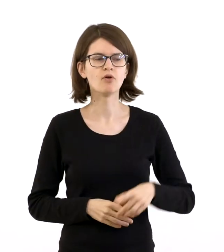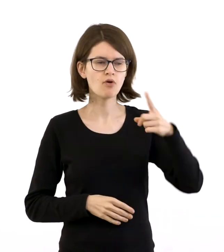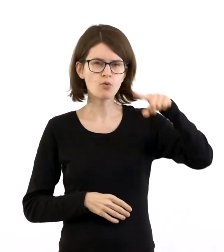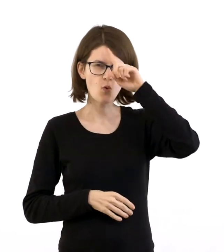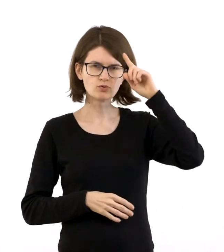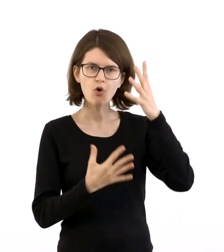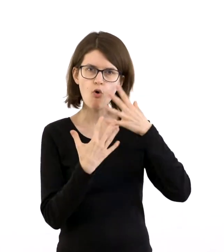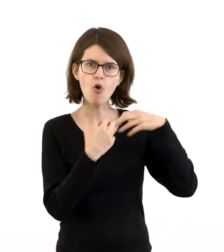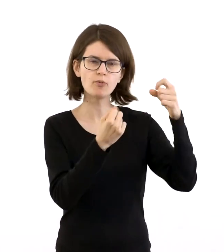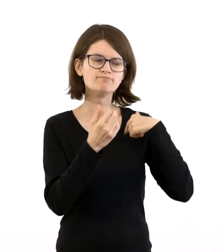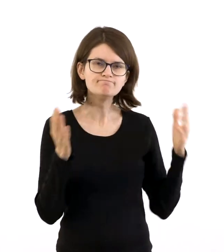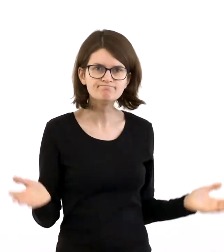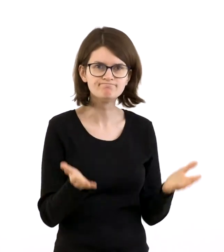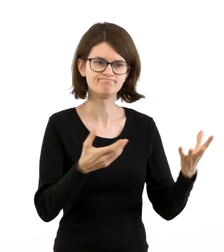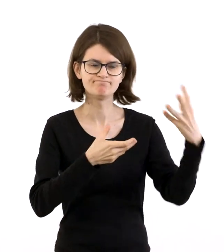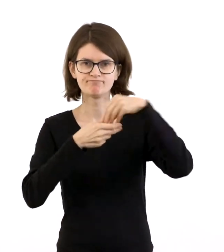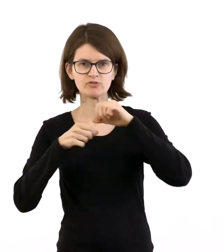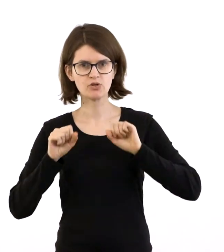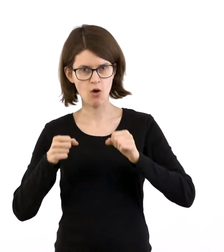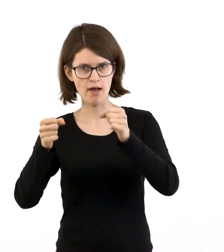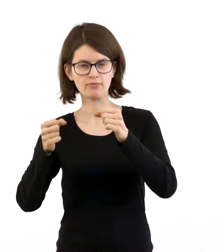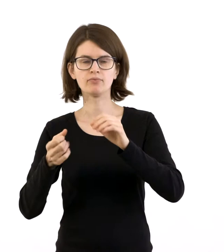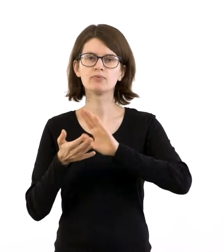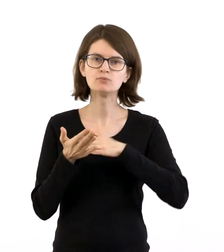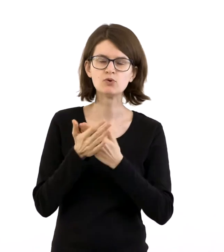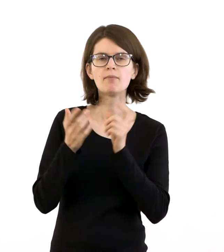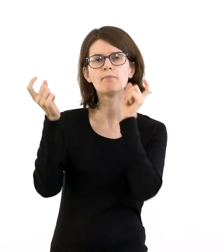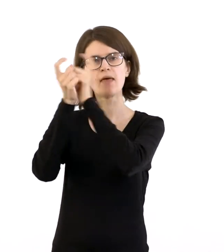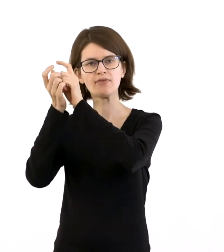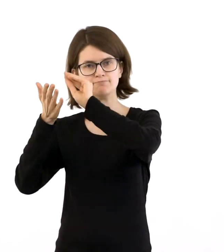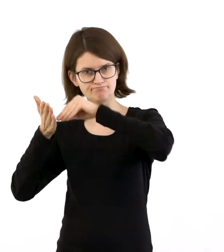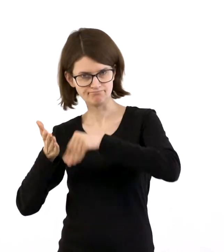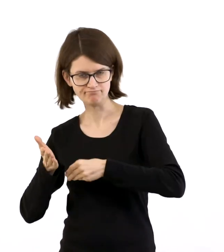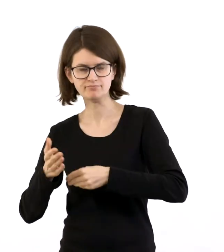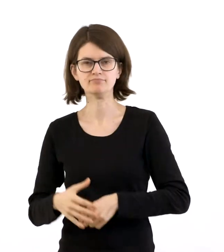zachęcenie odbiorców do działań, np. podpisania petycji.